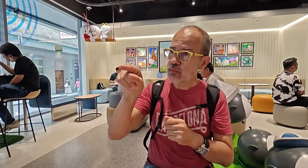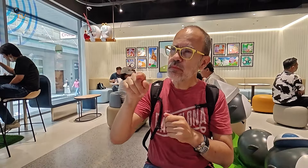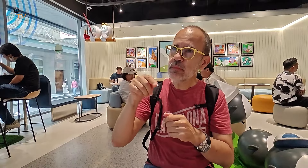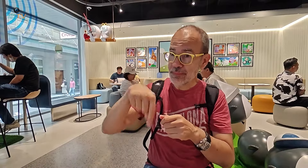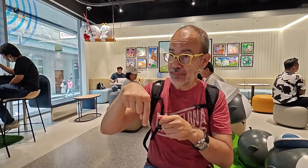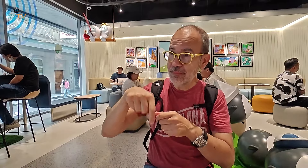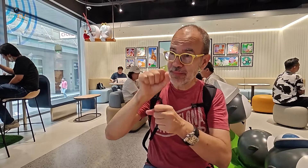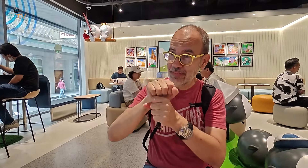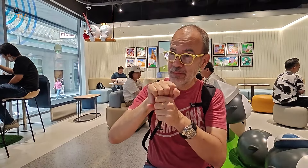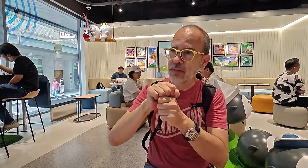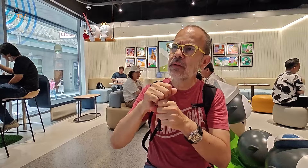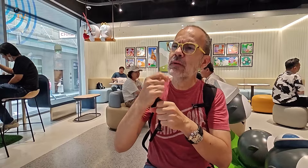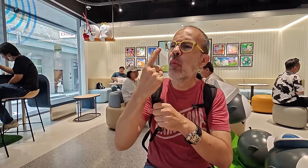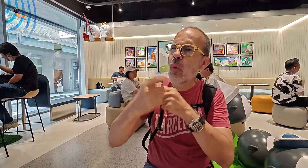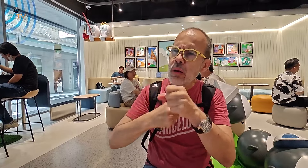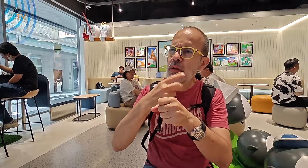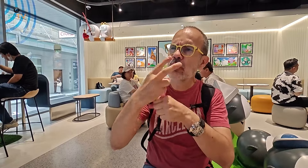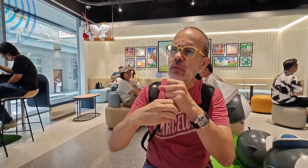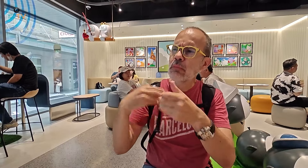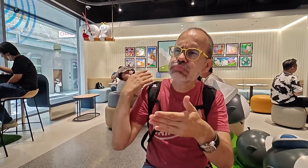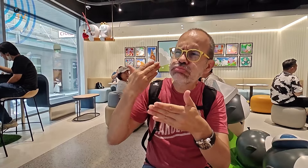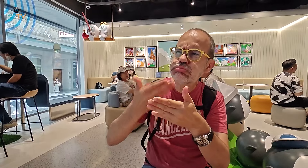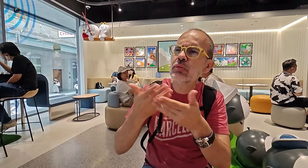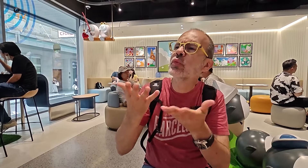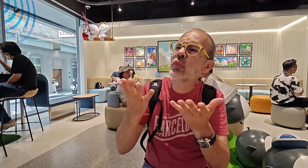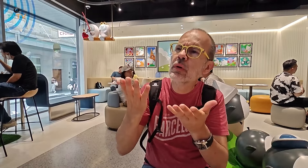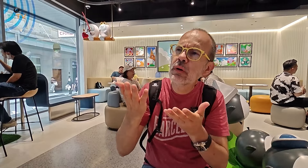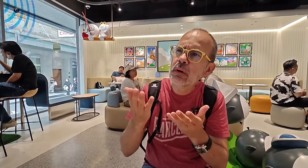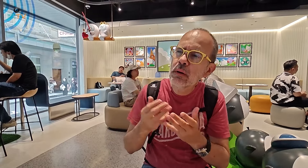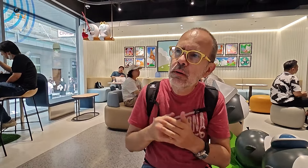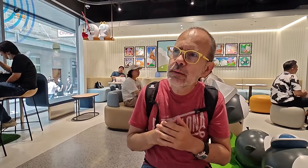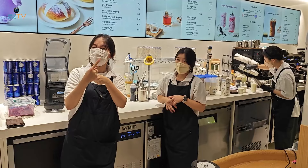¿Cuánto tiempo llevas trabajando aquí?